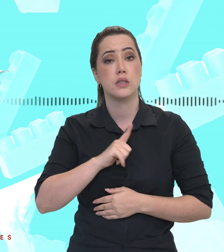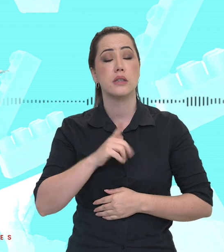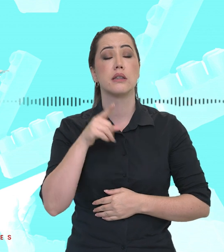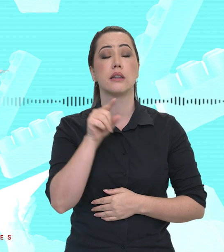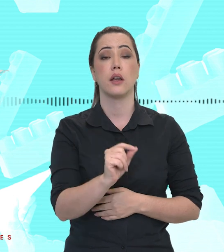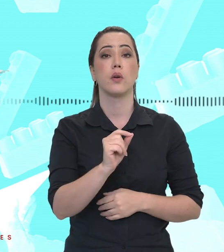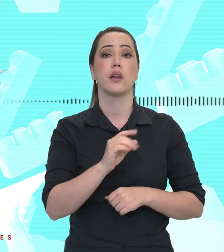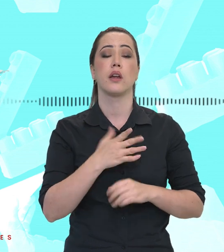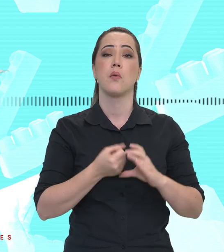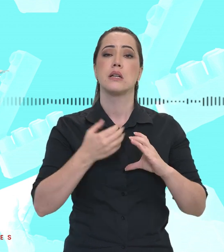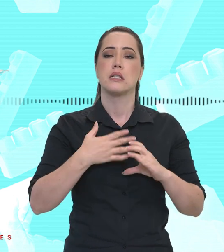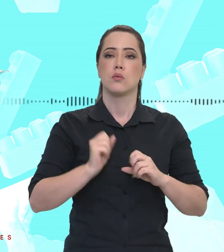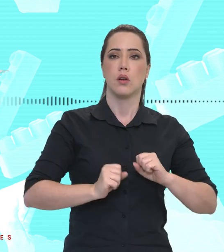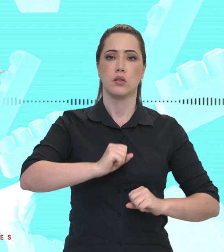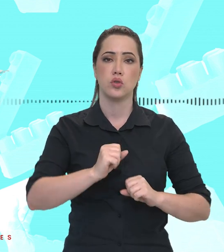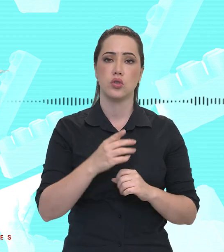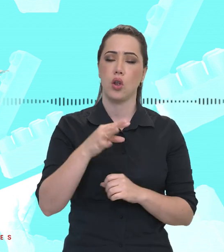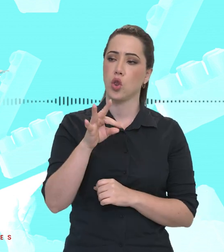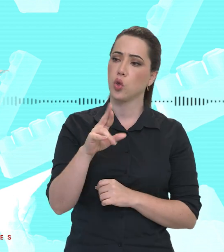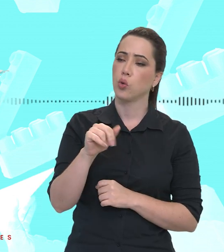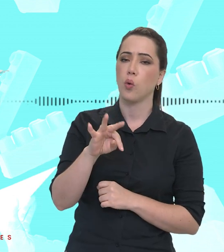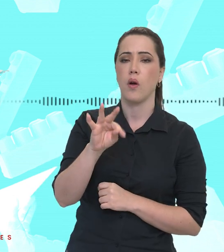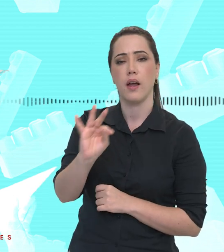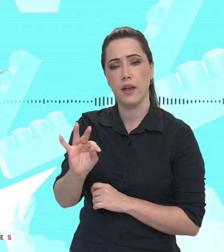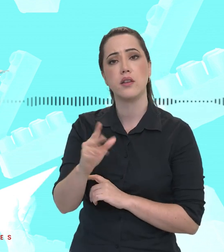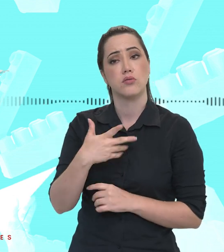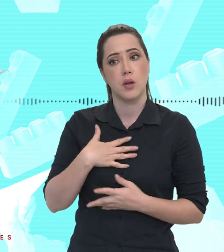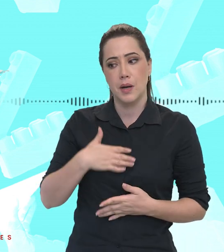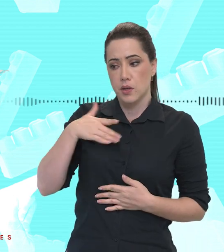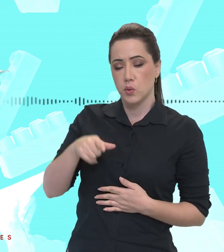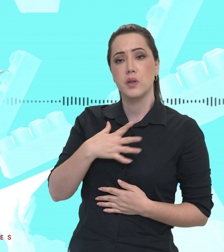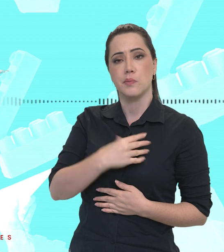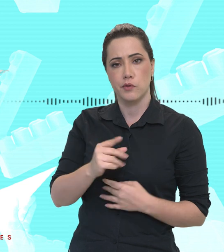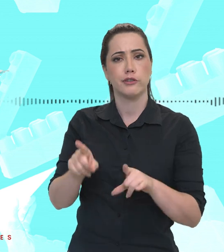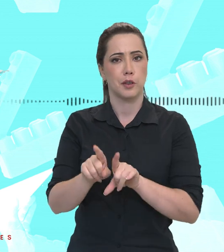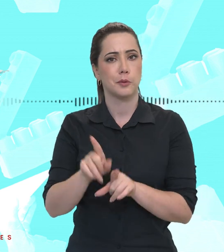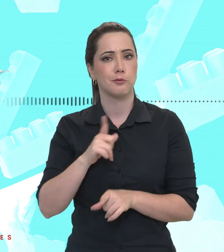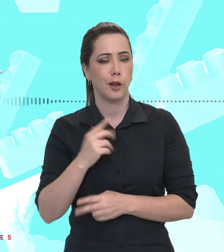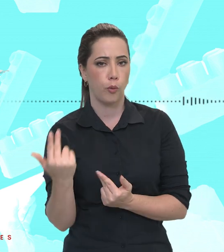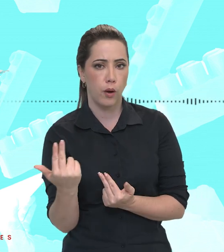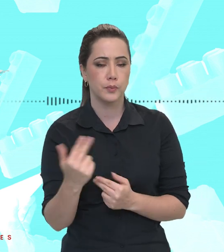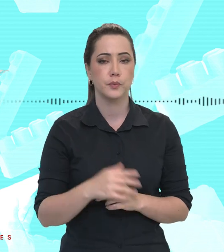síndrome de Tourette pro meu esposo e, pra minha surpresa, o meu menininho de 9 anos também tem. [som de rebobinar]